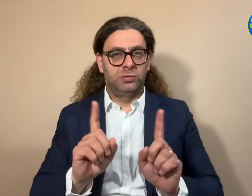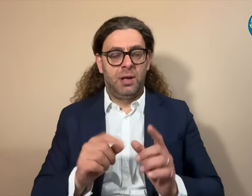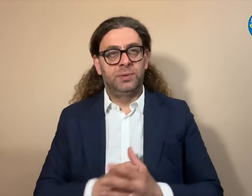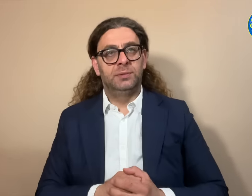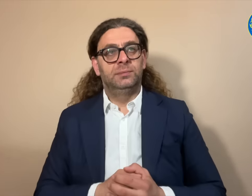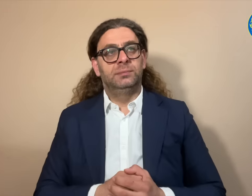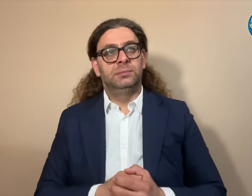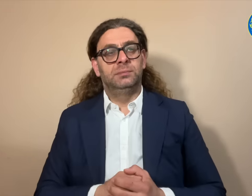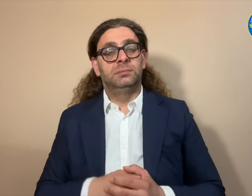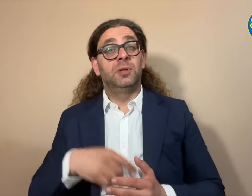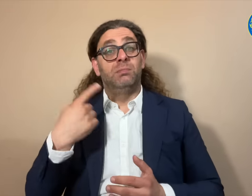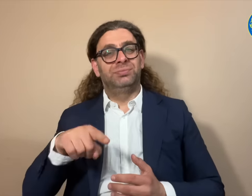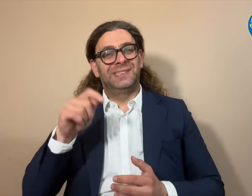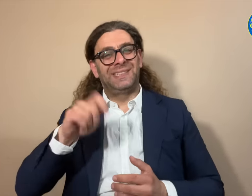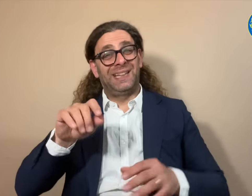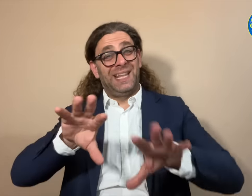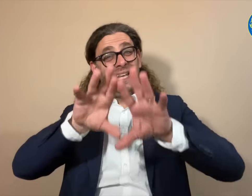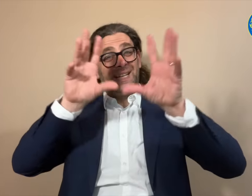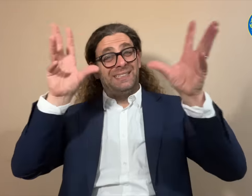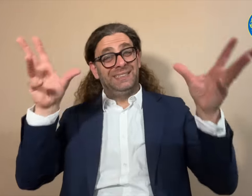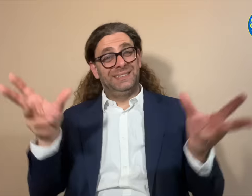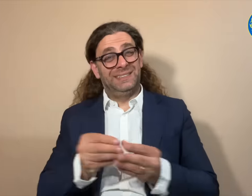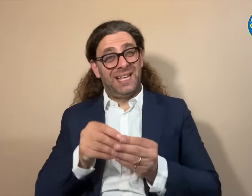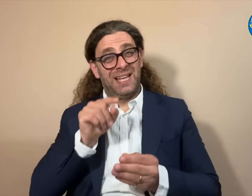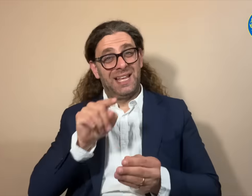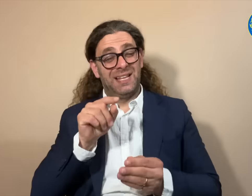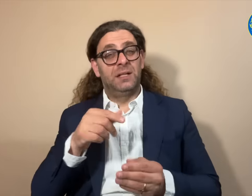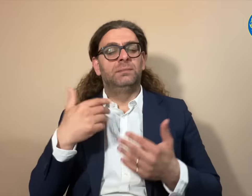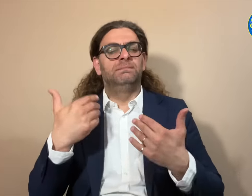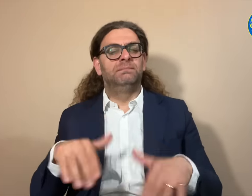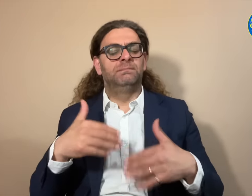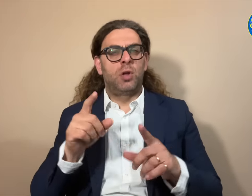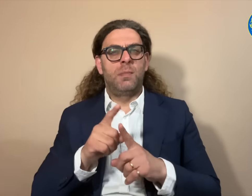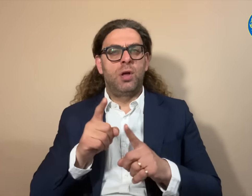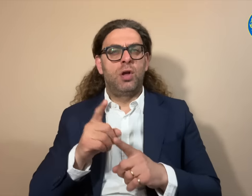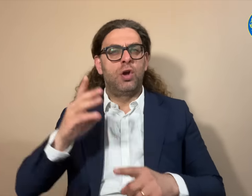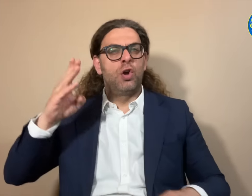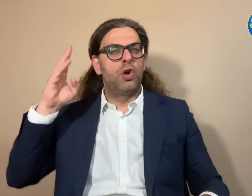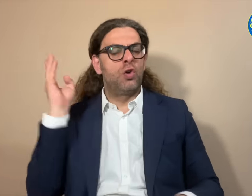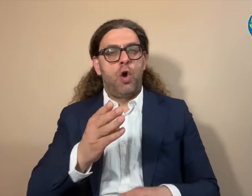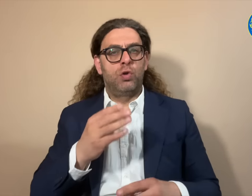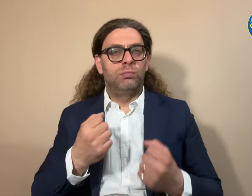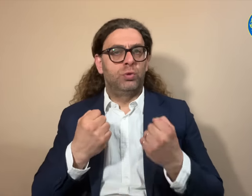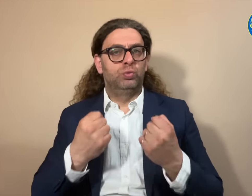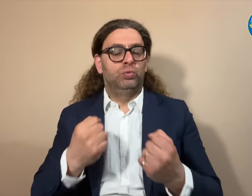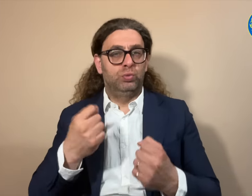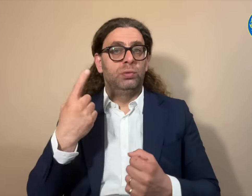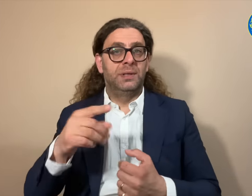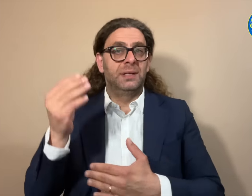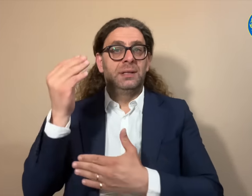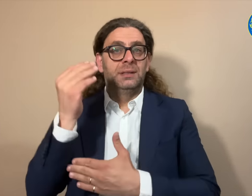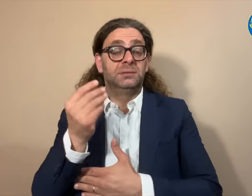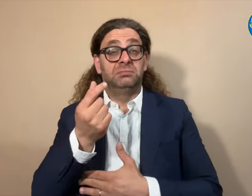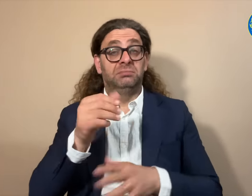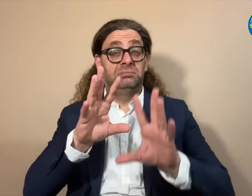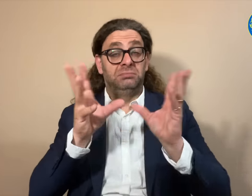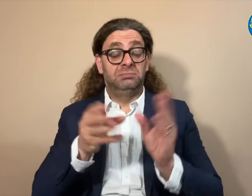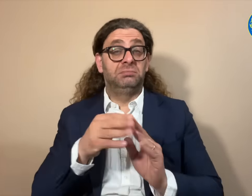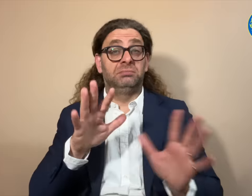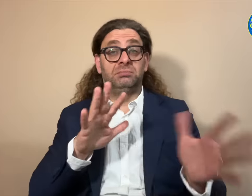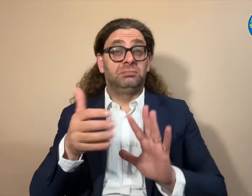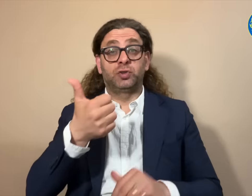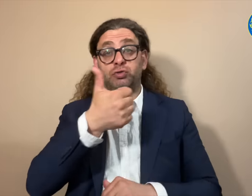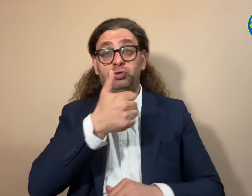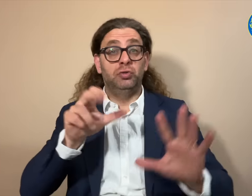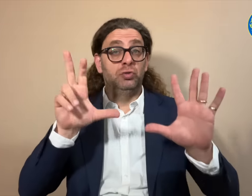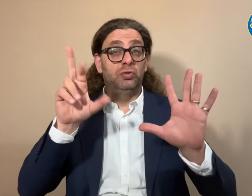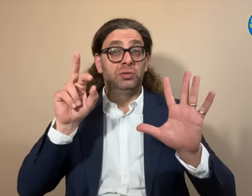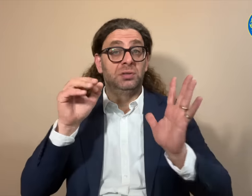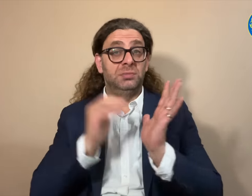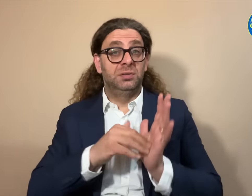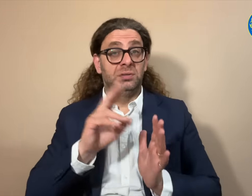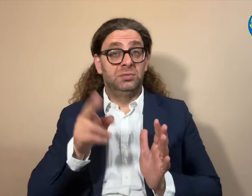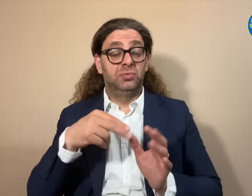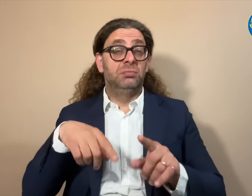La sentenza nella sua interezza costituisce un duro colpo per l’ENS, poiché ci espone al pagamento della somma di circa 180 mila euro,